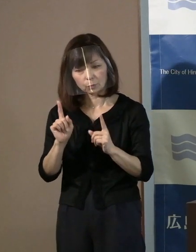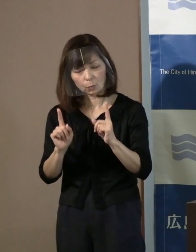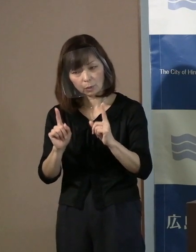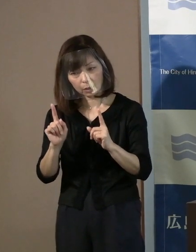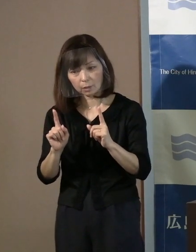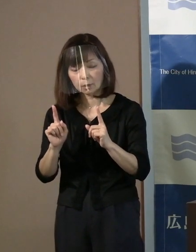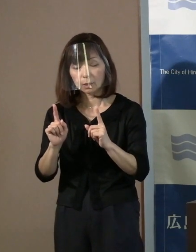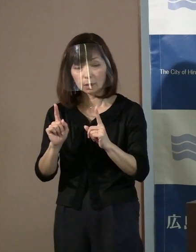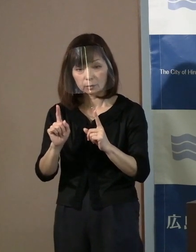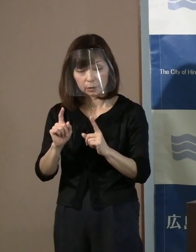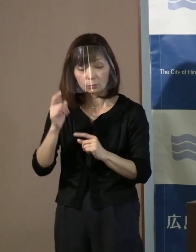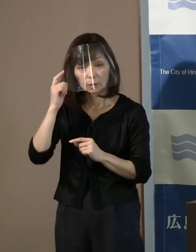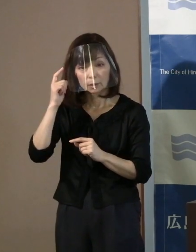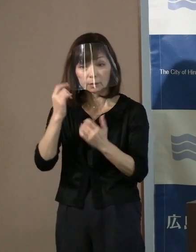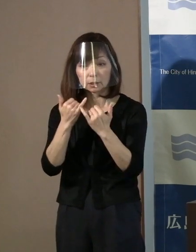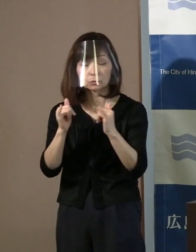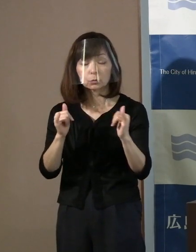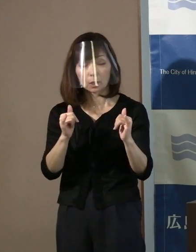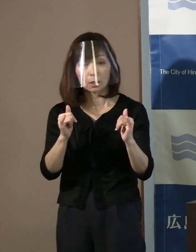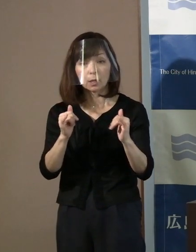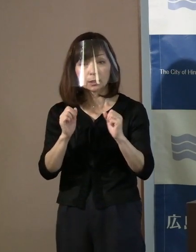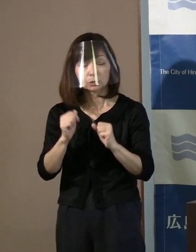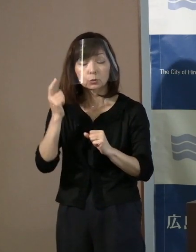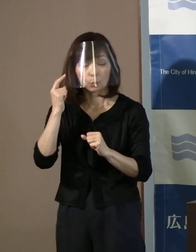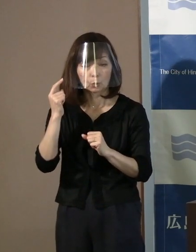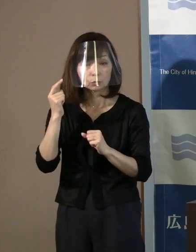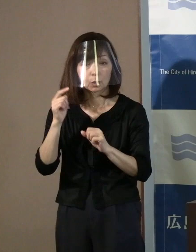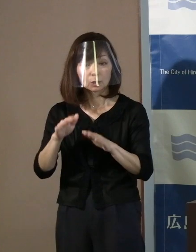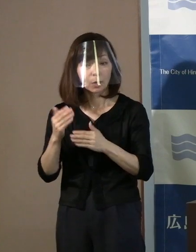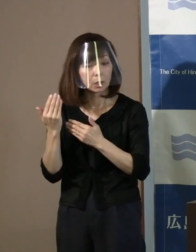そういった問い合わせが 今どういった状況にあるのか､